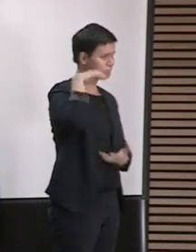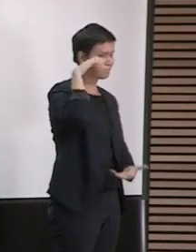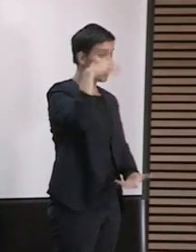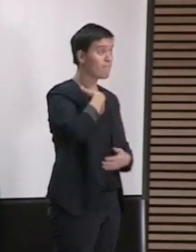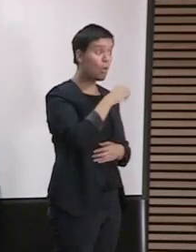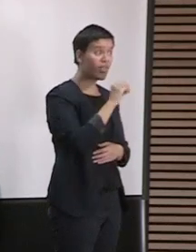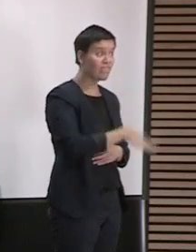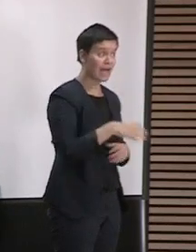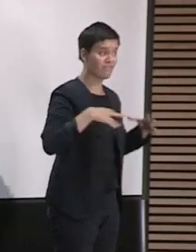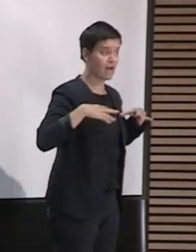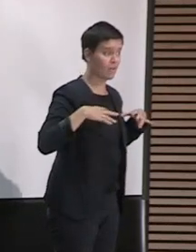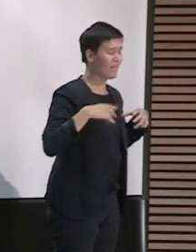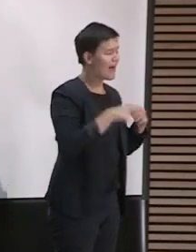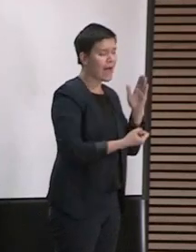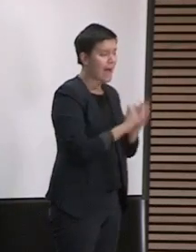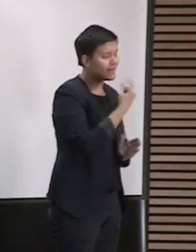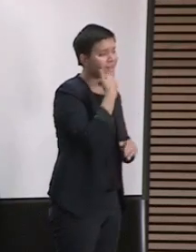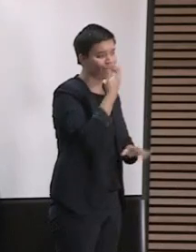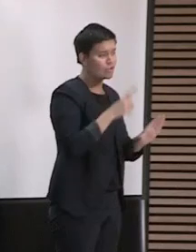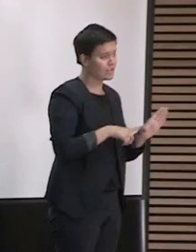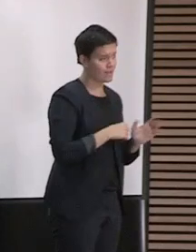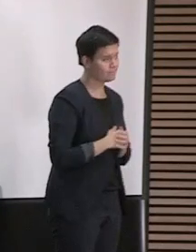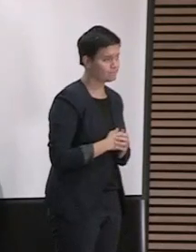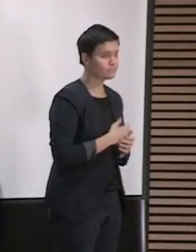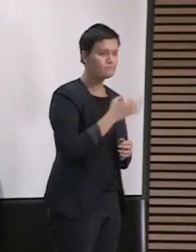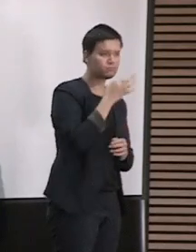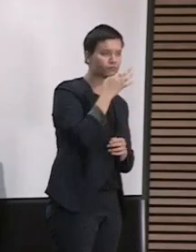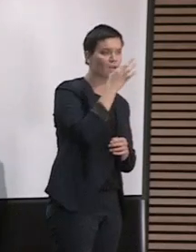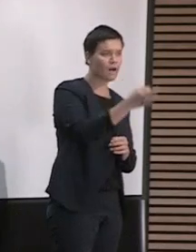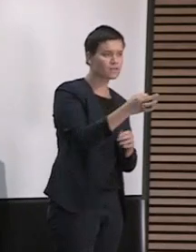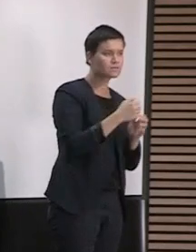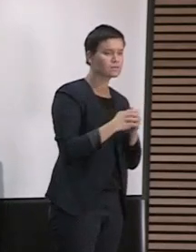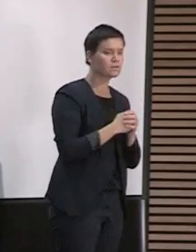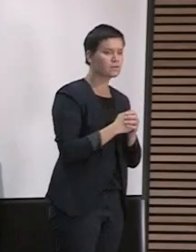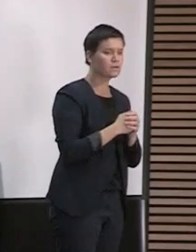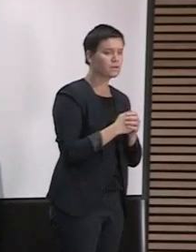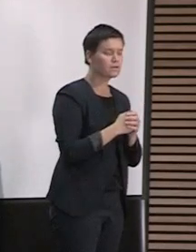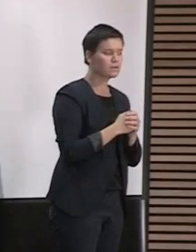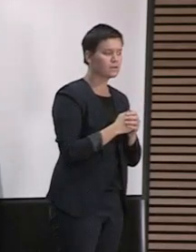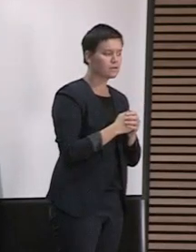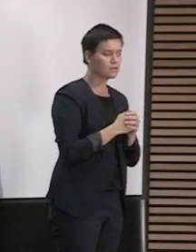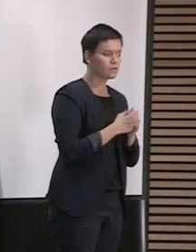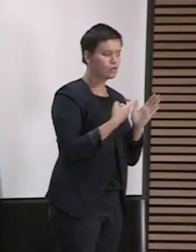Rauna Budget he pai te whakarite i nga minita mo te nuinga o te moni Tuhinga o mua.